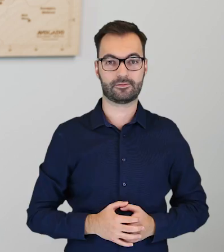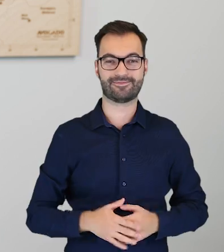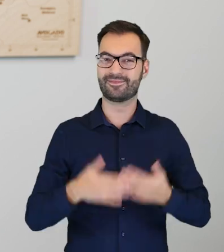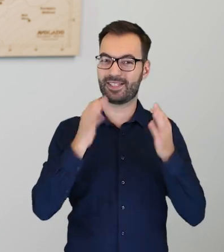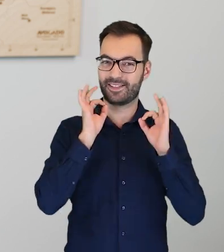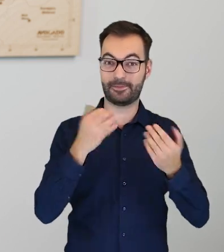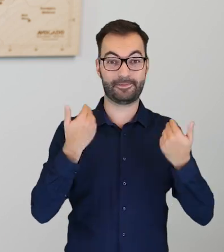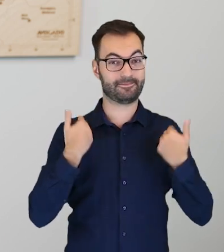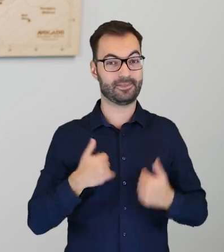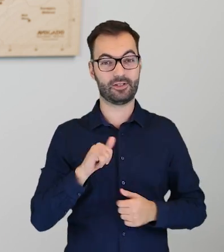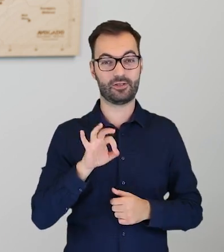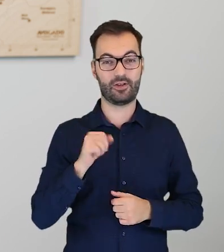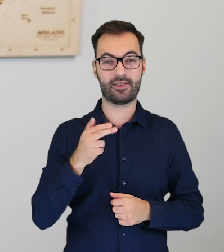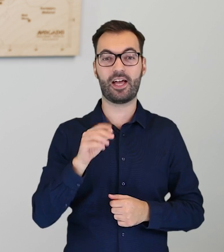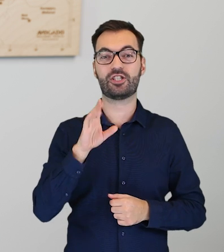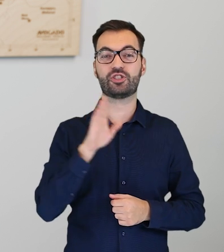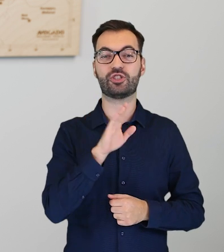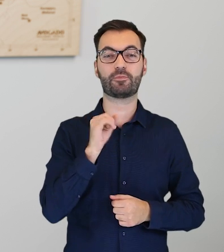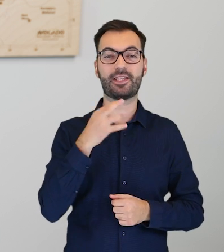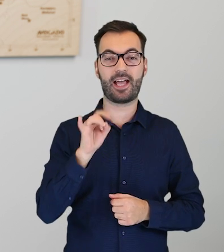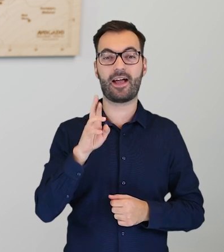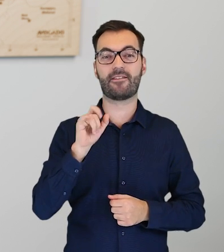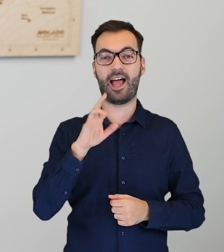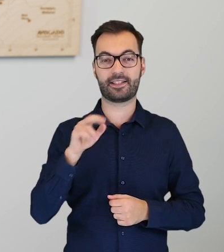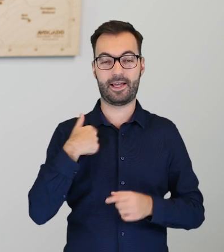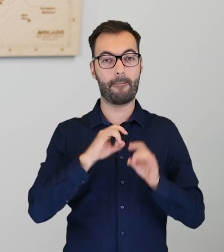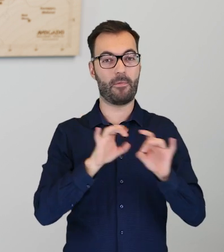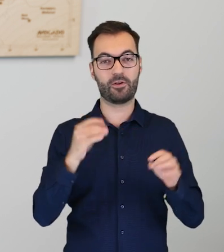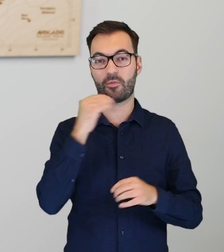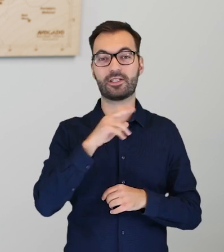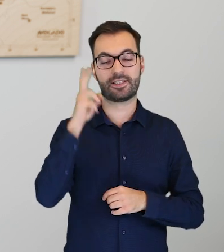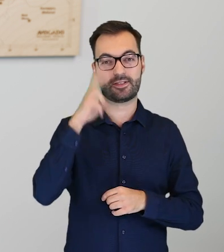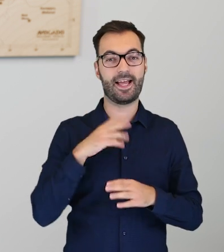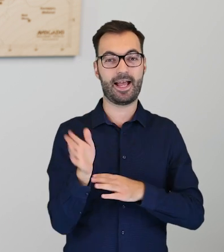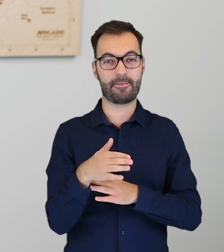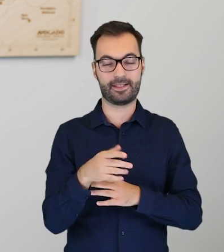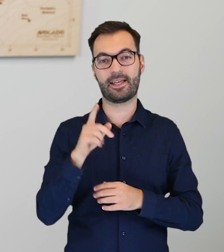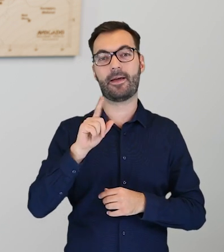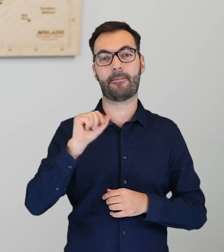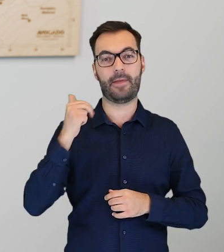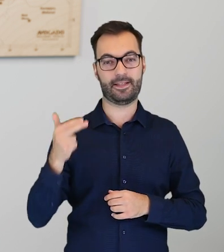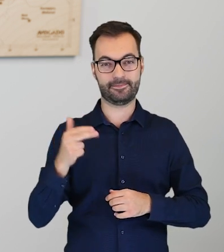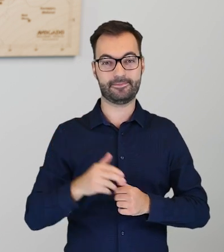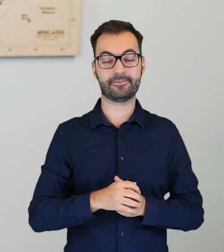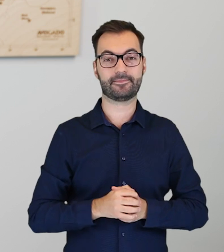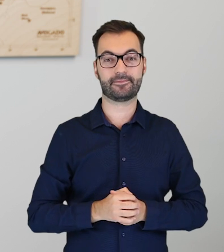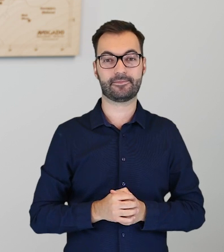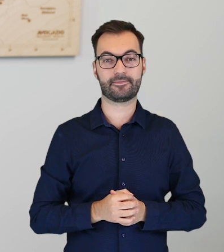Dzień dobry. Nazywam się Joanna Szlinder-Richert. Jestem profesorem w Morskim Instytucie Rybackim, Państwowym Instytucie Badawczym